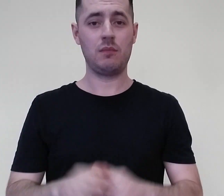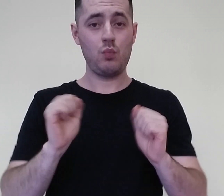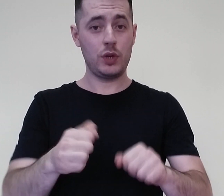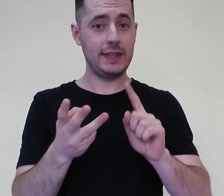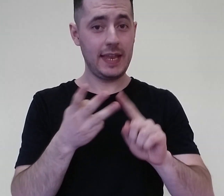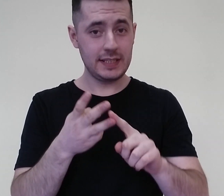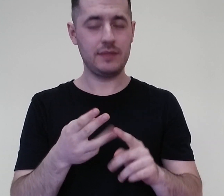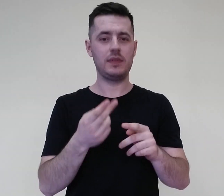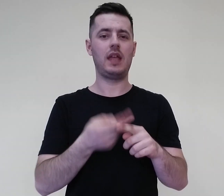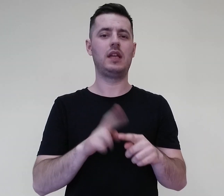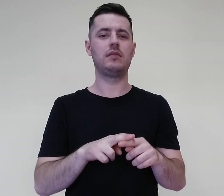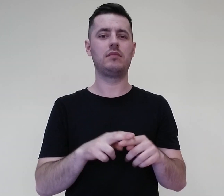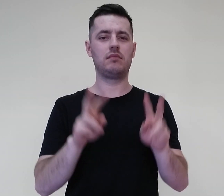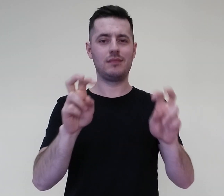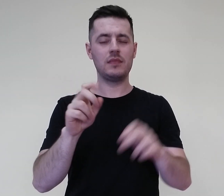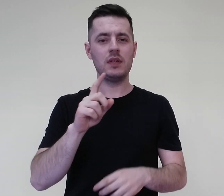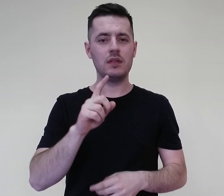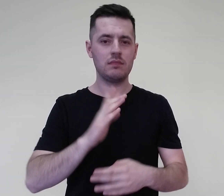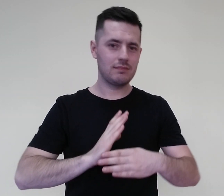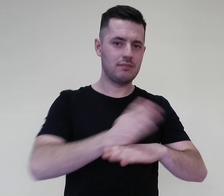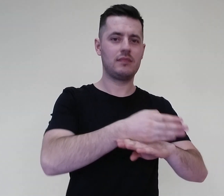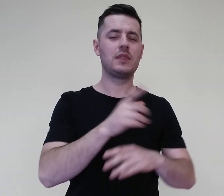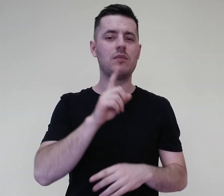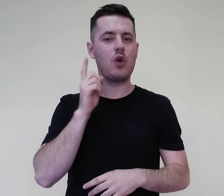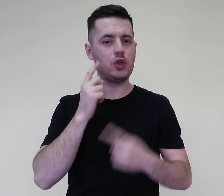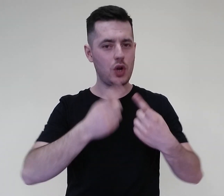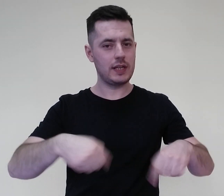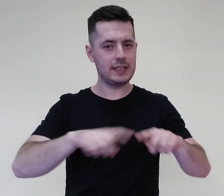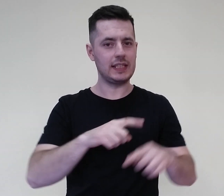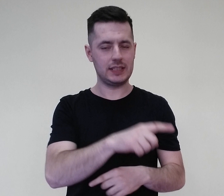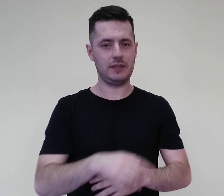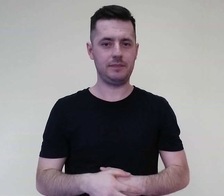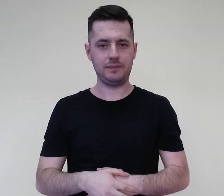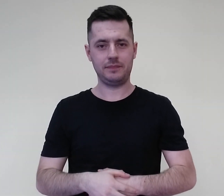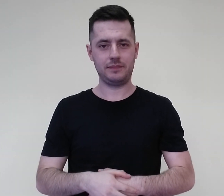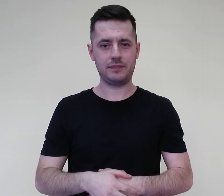Есть третий вариант - обратиться в организации которые занимаются молодежью.